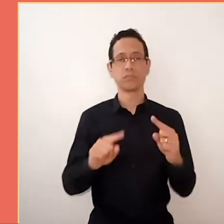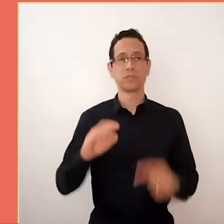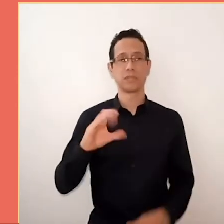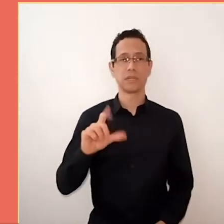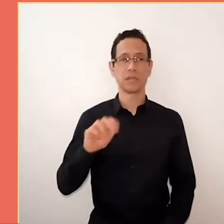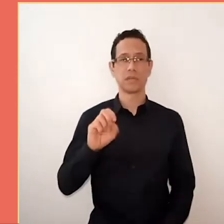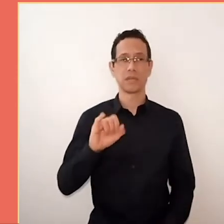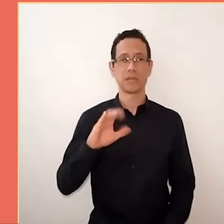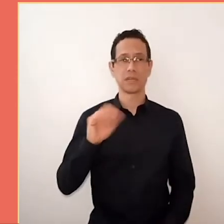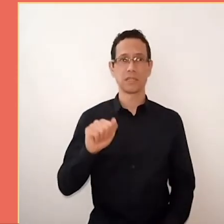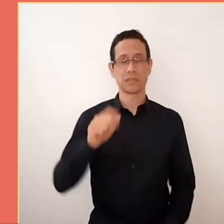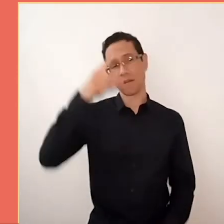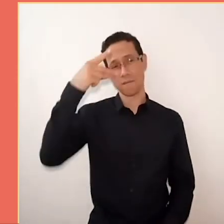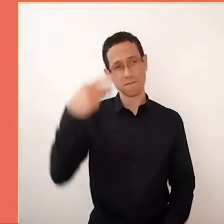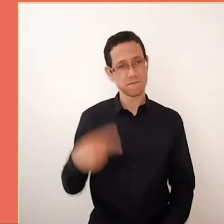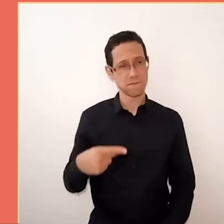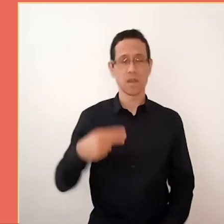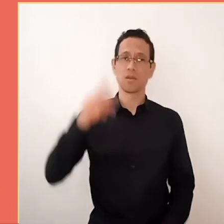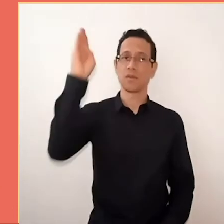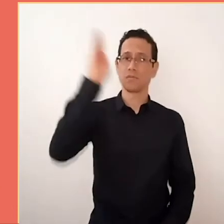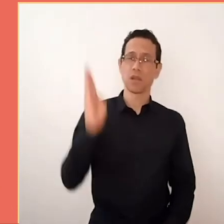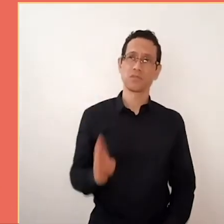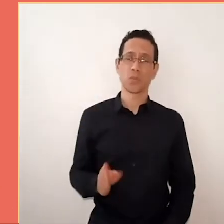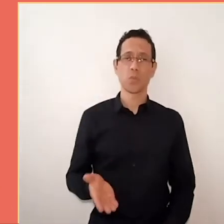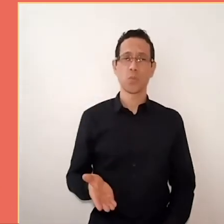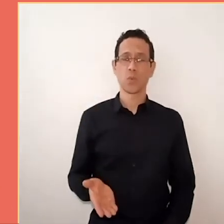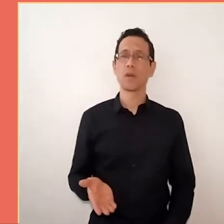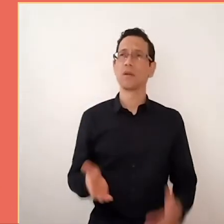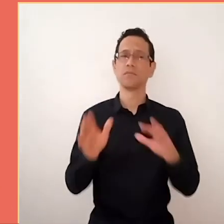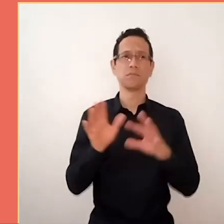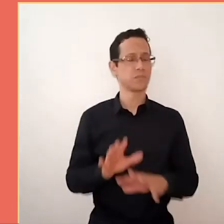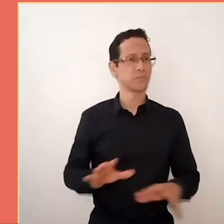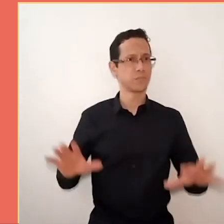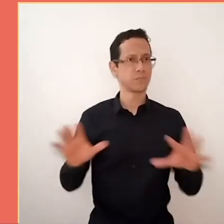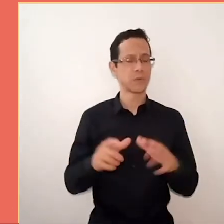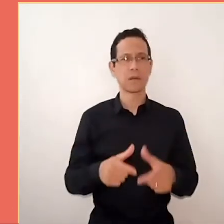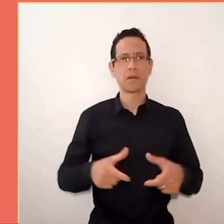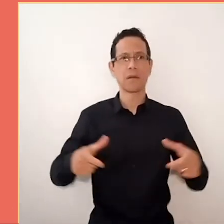Não é possível que um país tão grande só tenha uma rádio de música clássica.